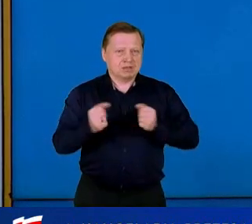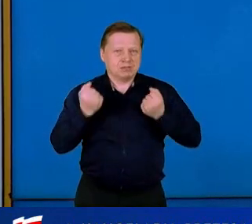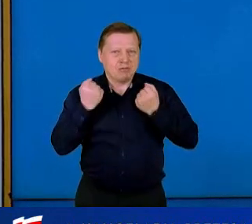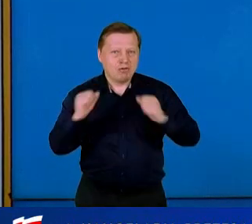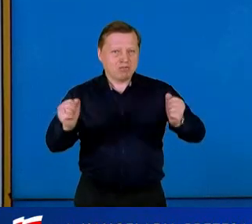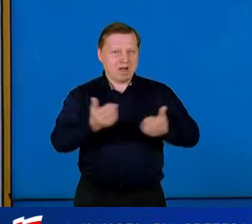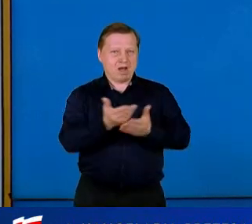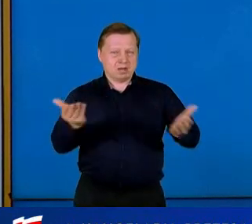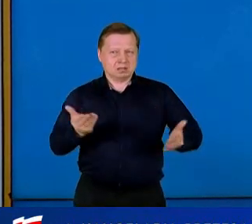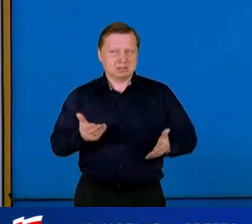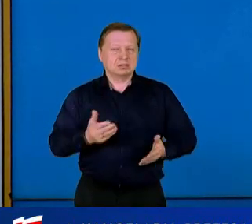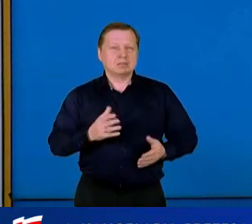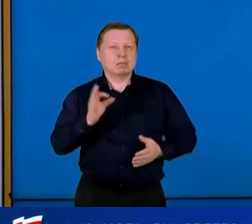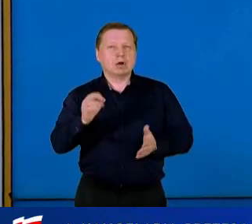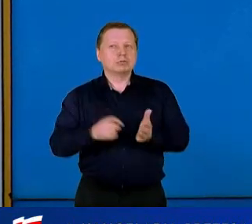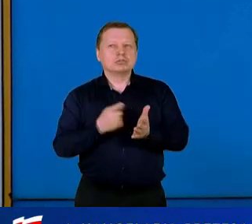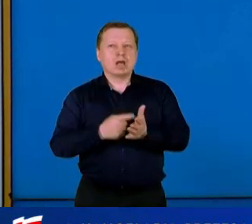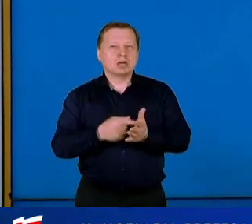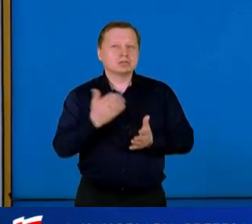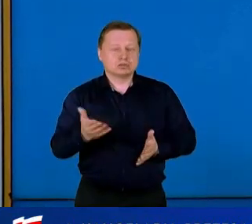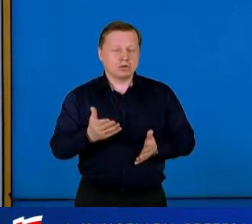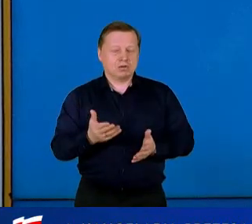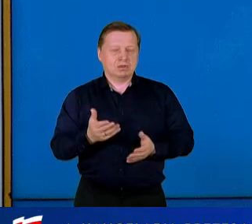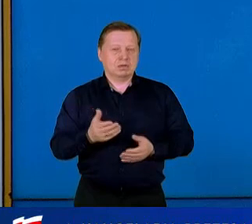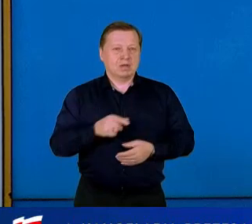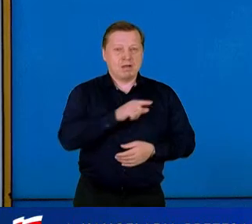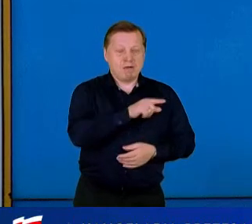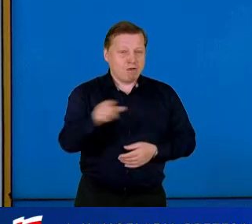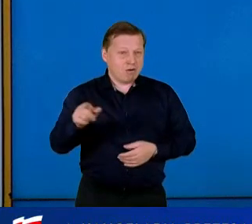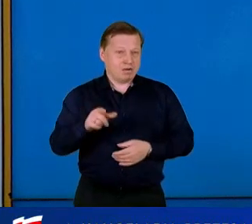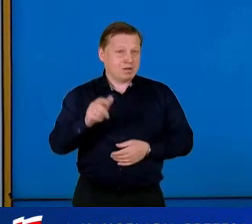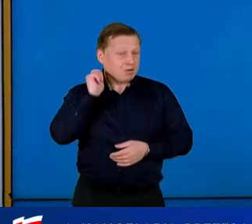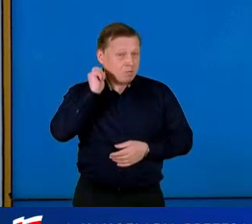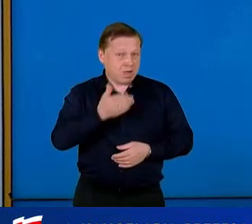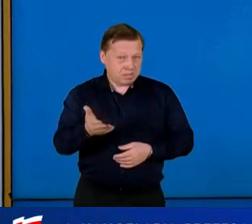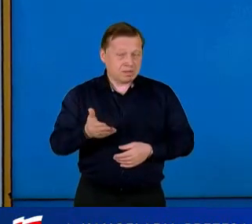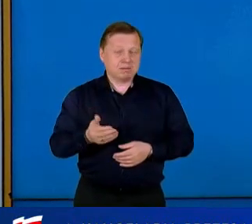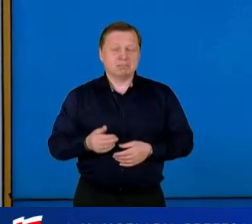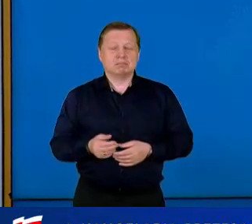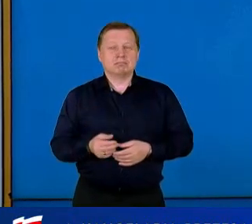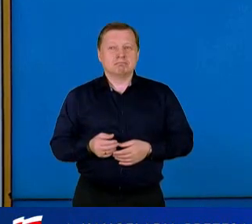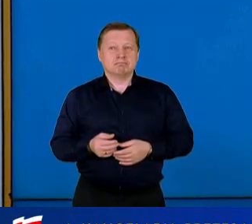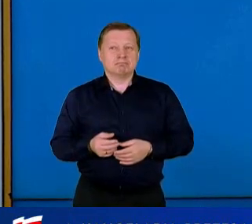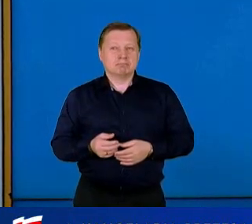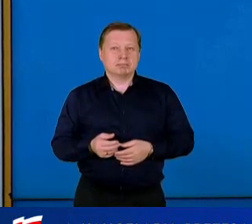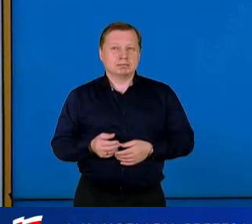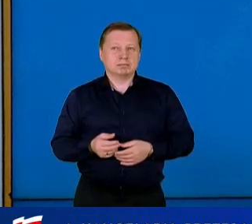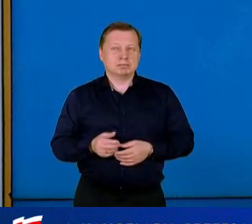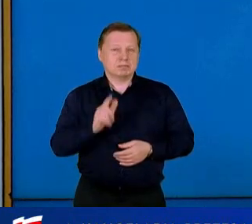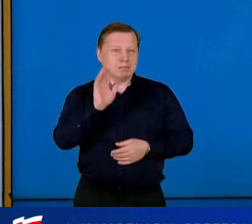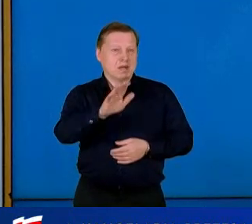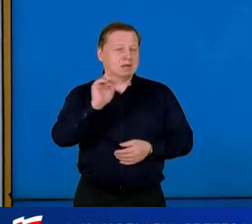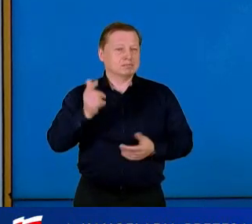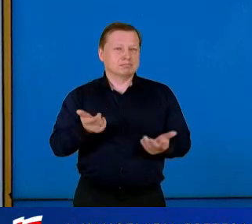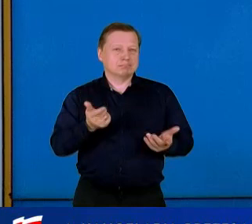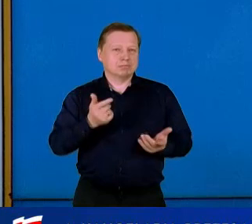ponieważ to na niej spoczywa przede wszystkim ta podstawowa decyzja